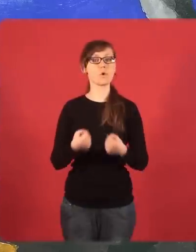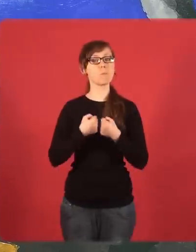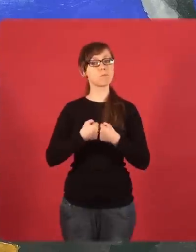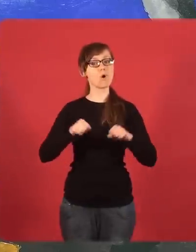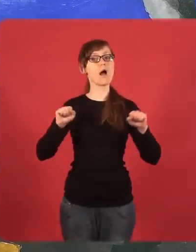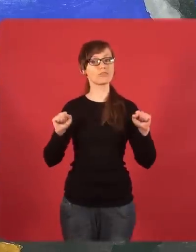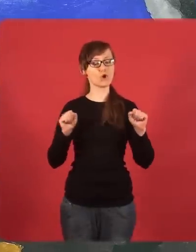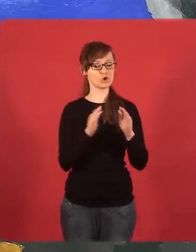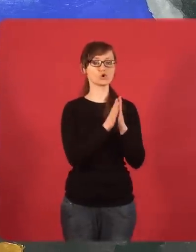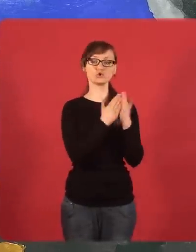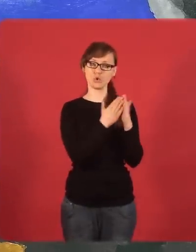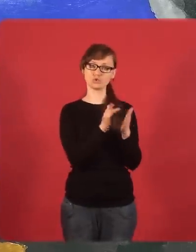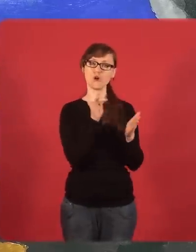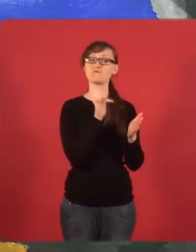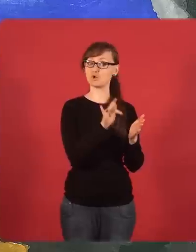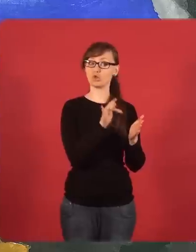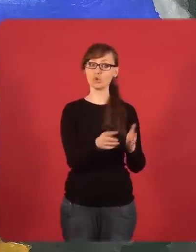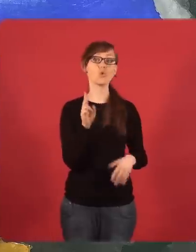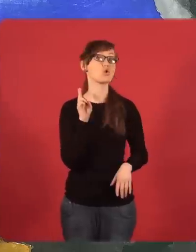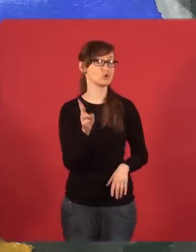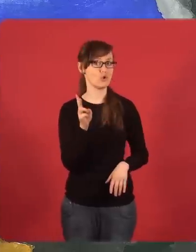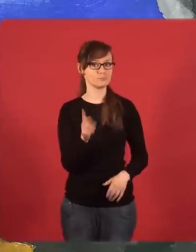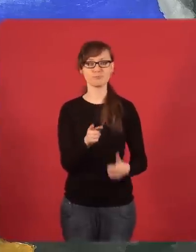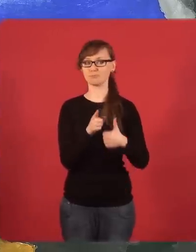Bohaterowie: